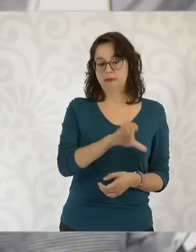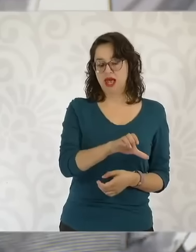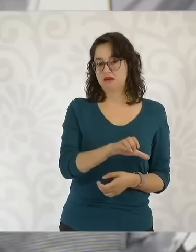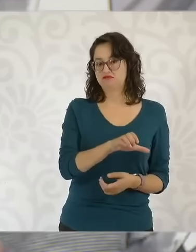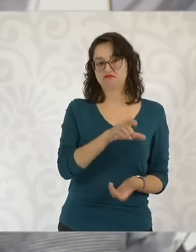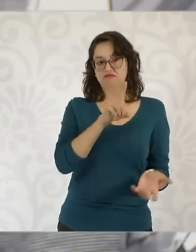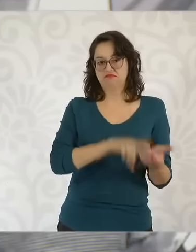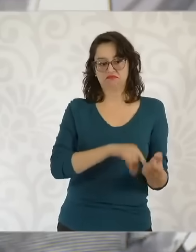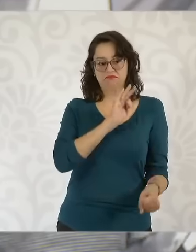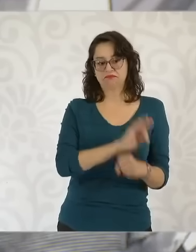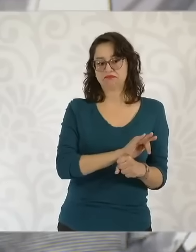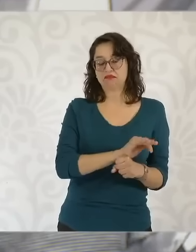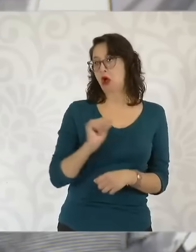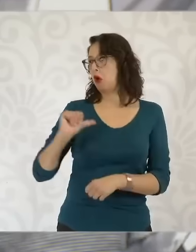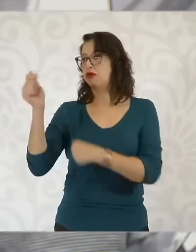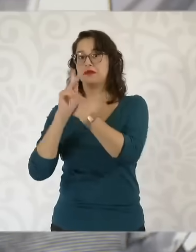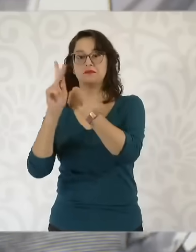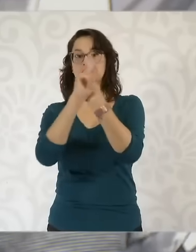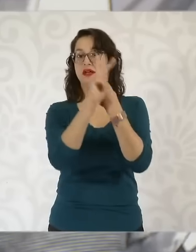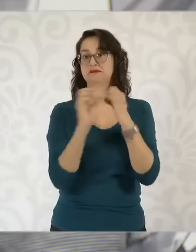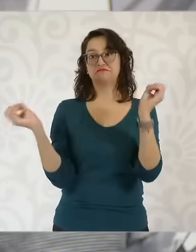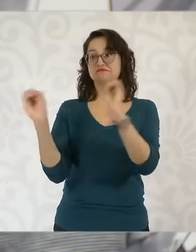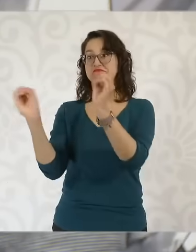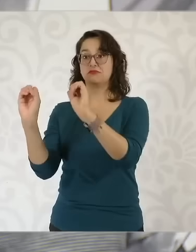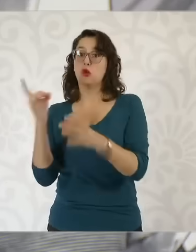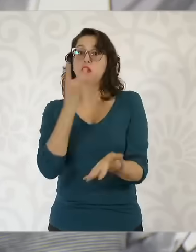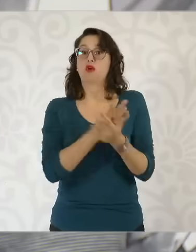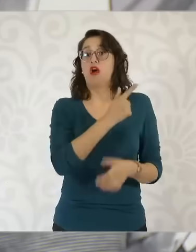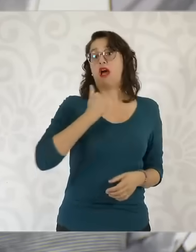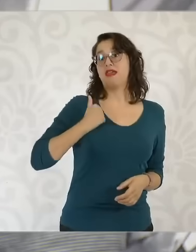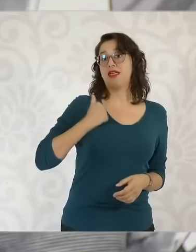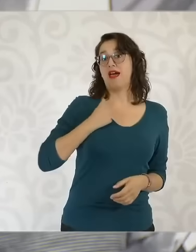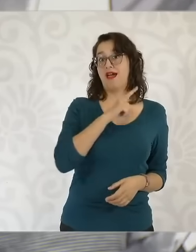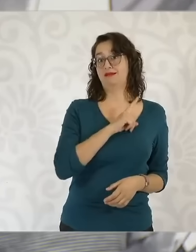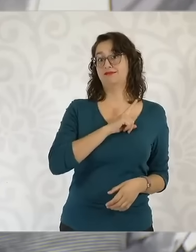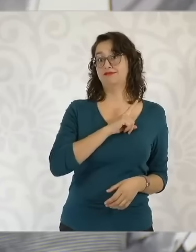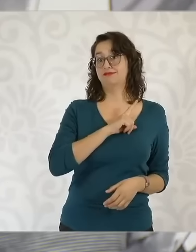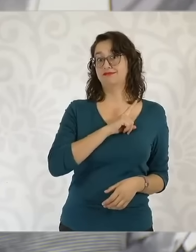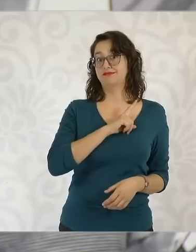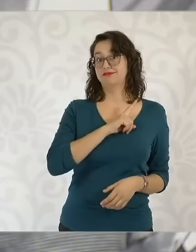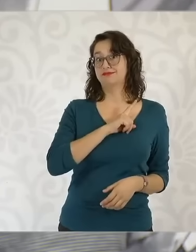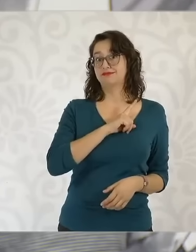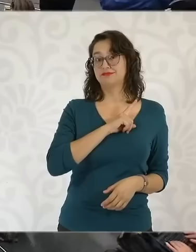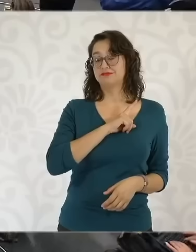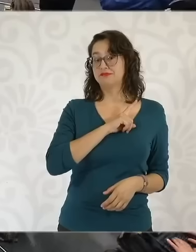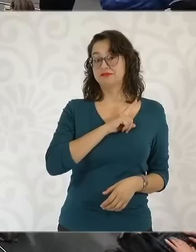pues no lo tiene ningún otro país. Salvedad hecha Canadá. Solo solo México en primer lugar logró